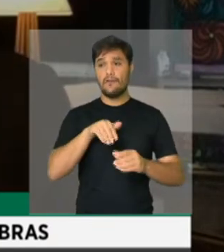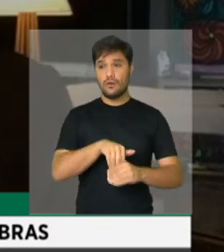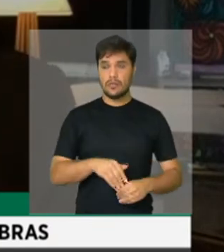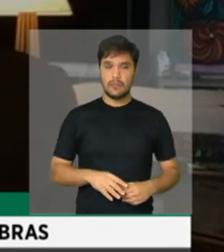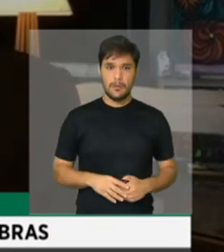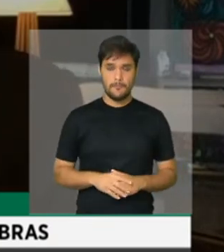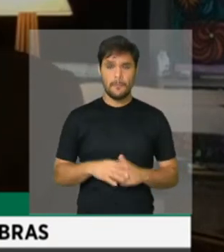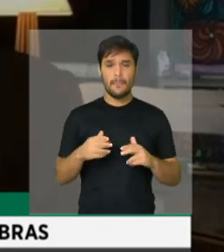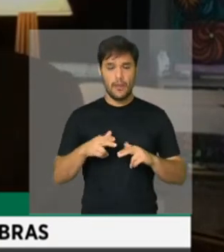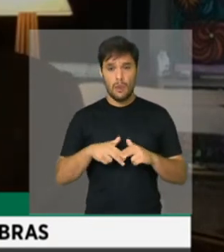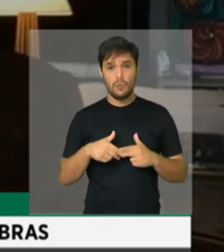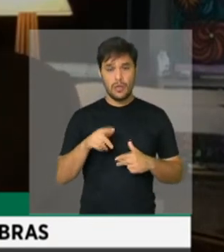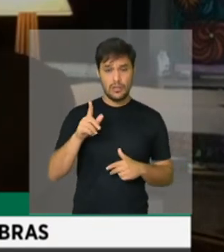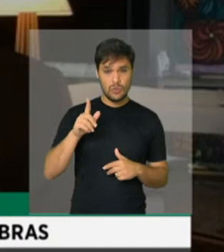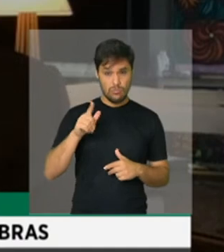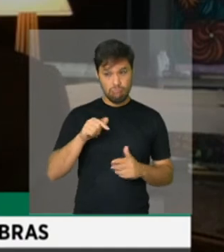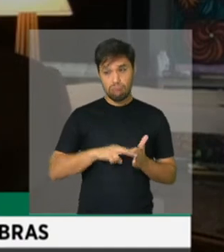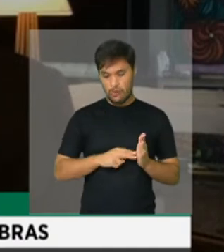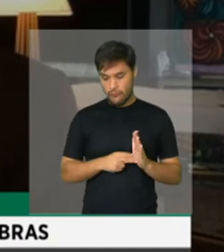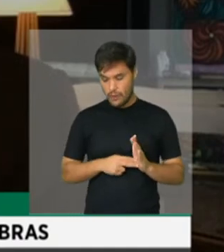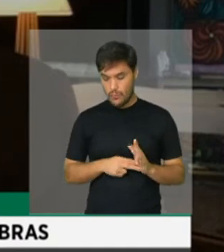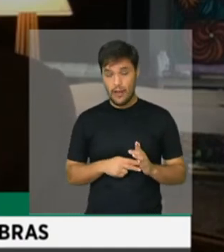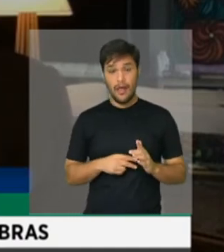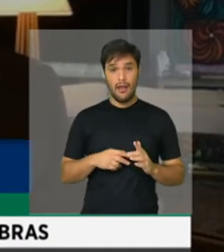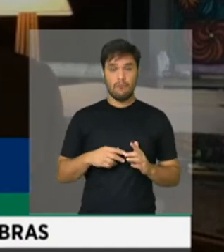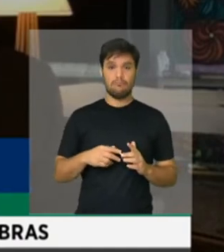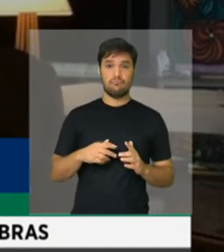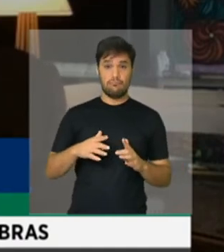COMO PARTIDO NESSA VOTAÇÃO. PORTANTO, É UMA DEMONSTRAÇÃO CLARA QUE ESSAS MUDANÇAS REGIMENTAIS FEITAS